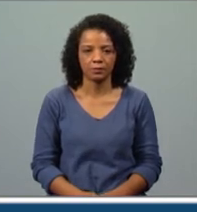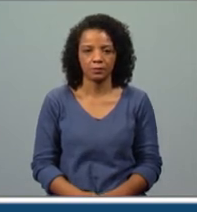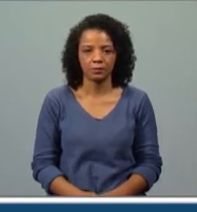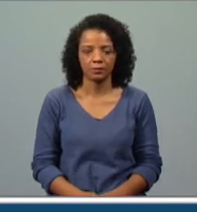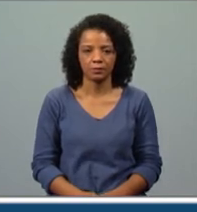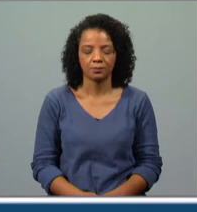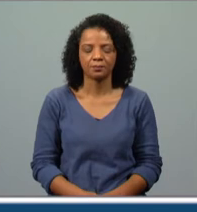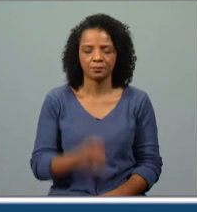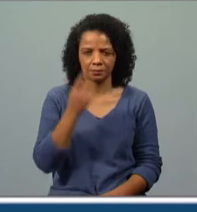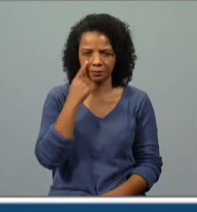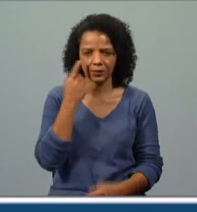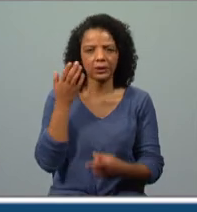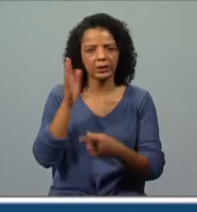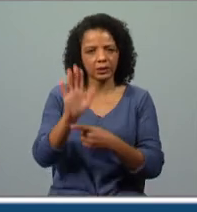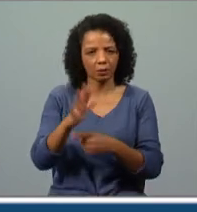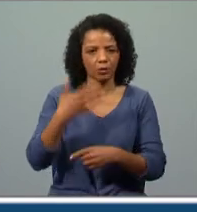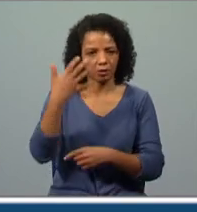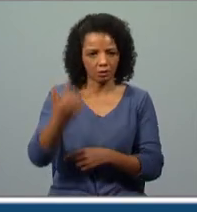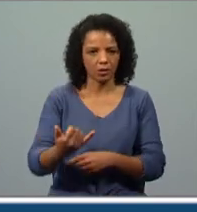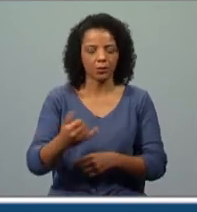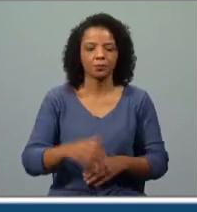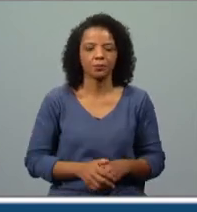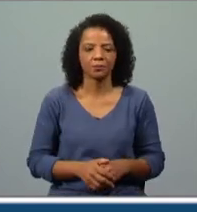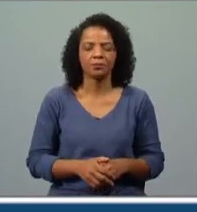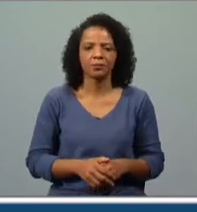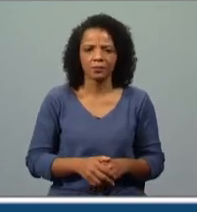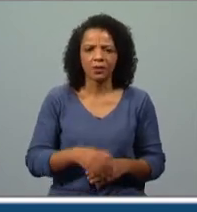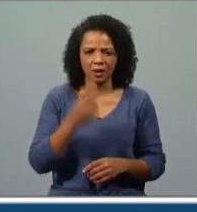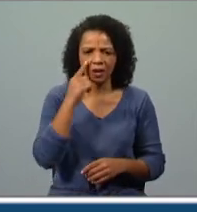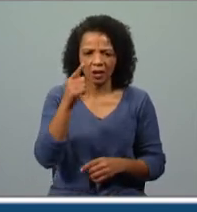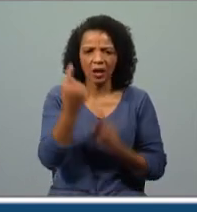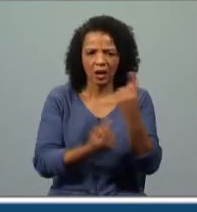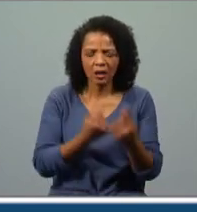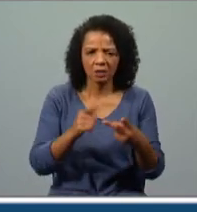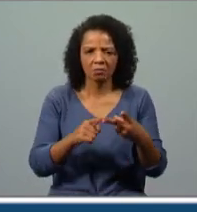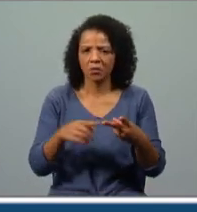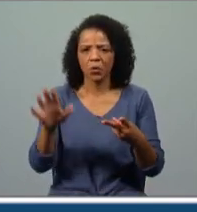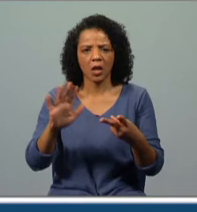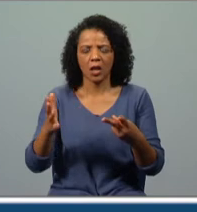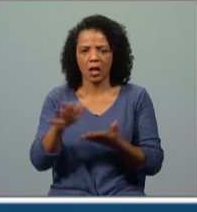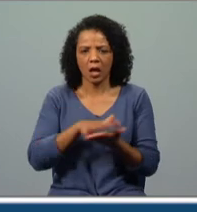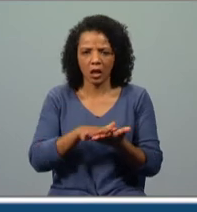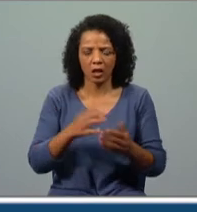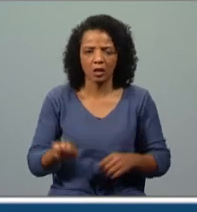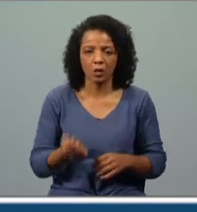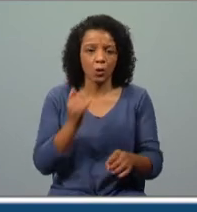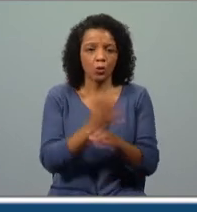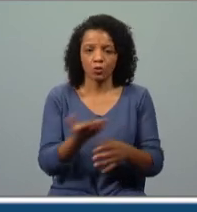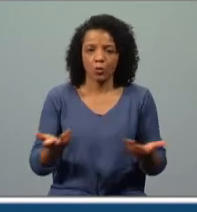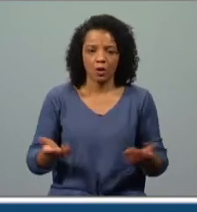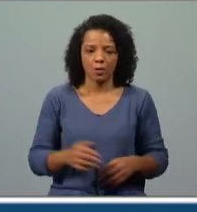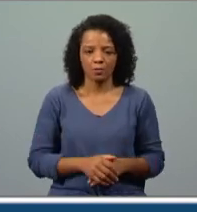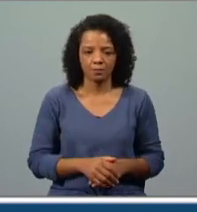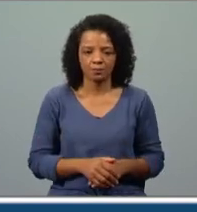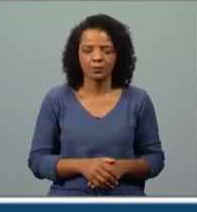e observe os exemplos seguintes ver se alguém tá nada não tenho outros havia 並查看以下示例，看看是否某人甚麼都不是我沒有其他人有